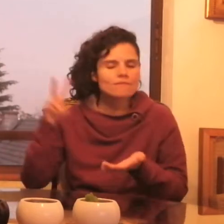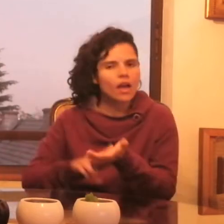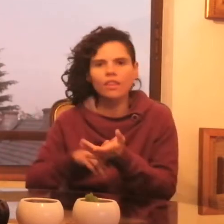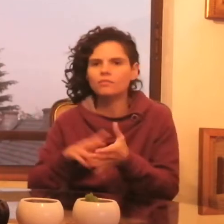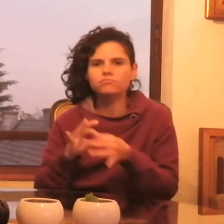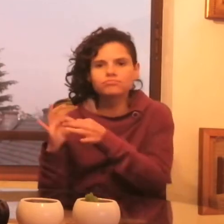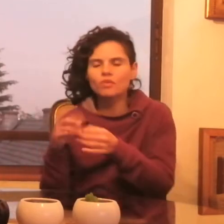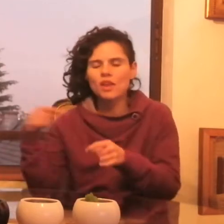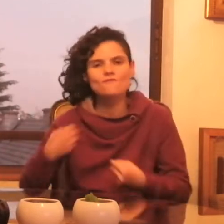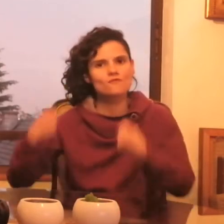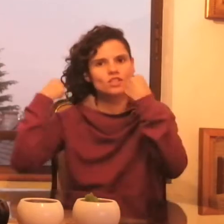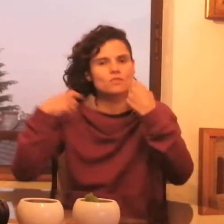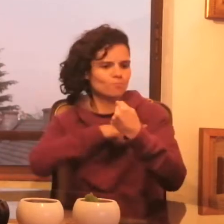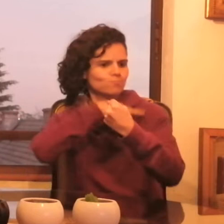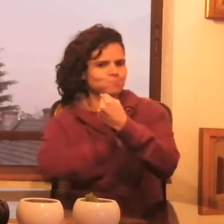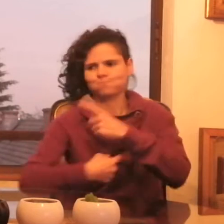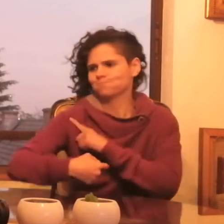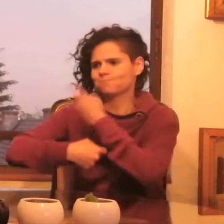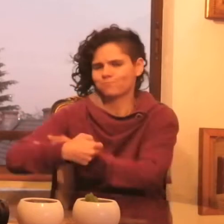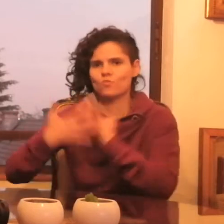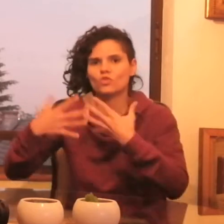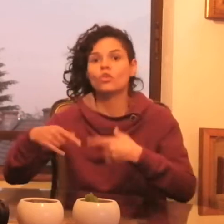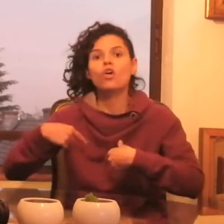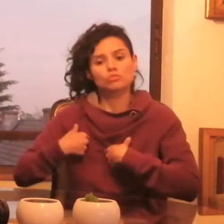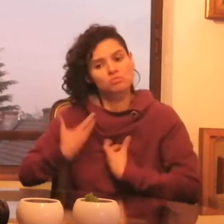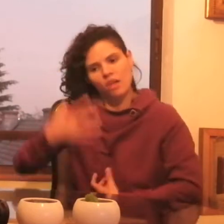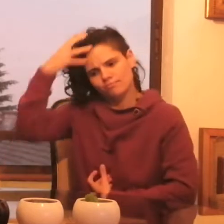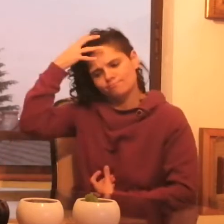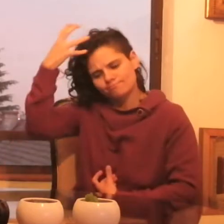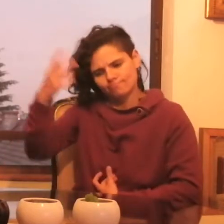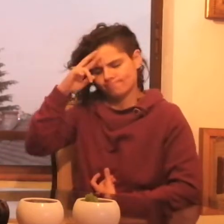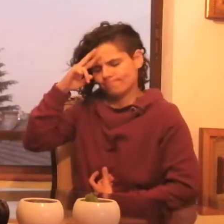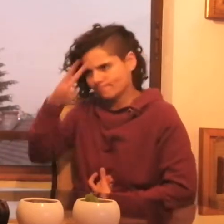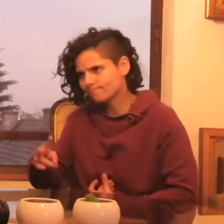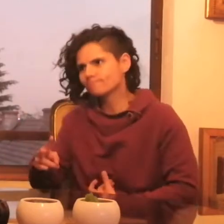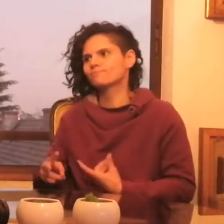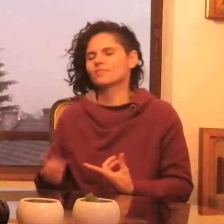en serio?- yo me saco el sombrero por esta mujer hoy día y le vamos a tirar flores a la Bernie